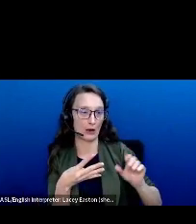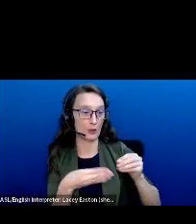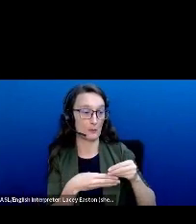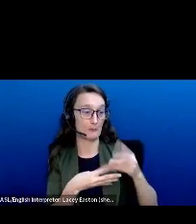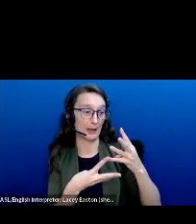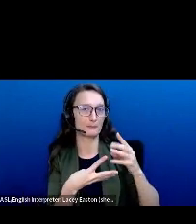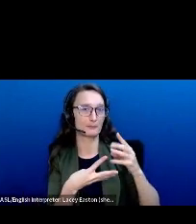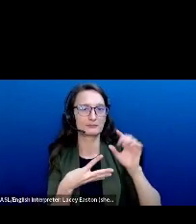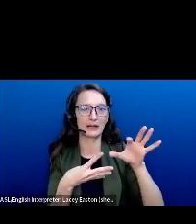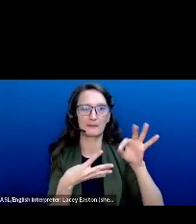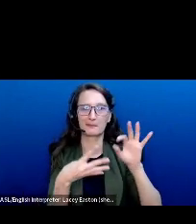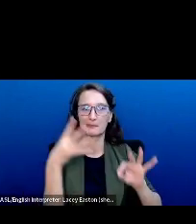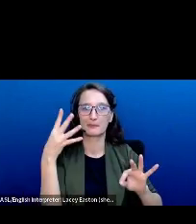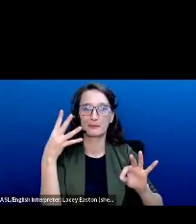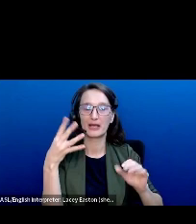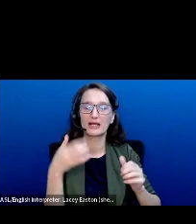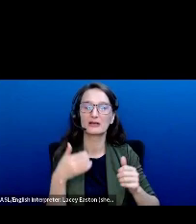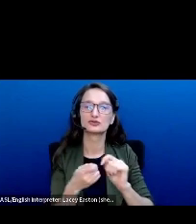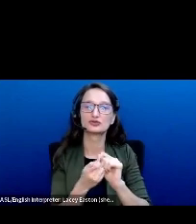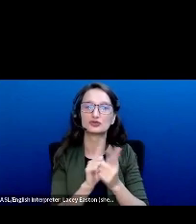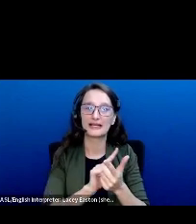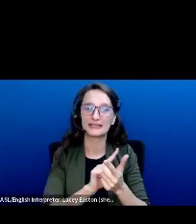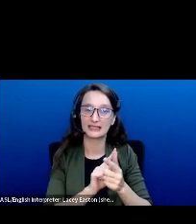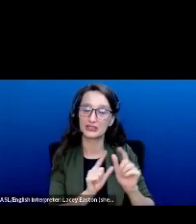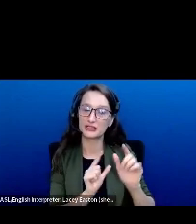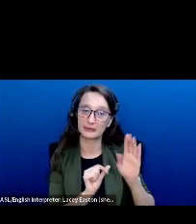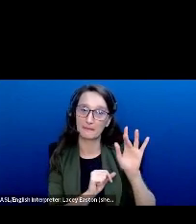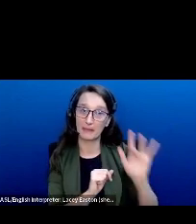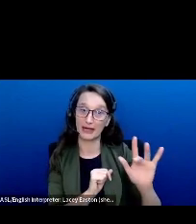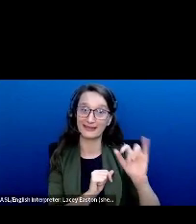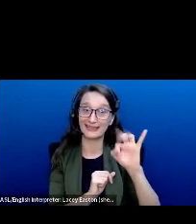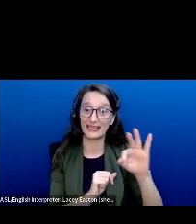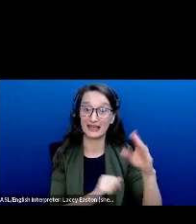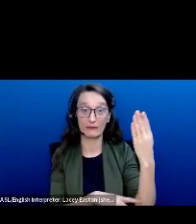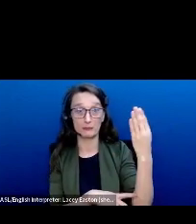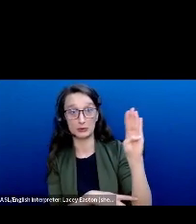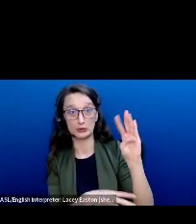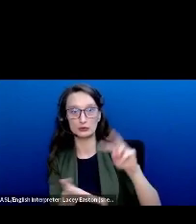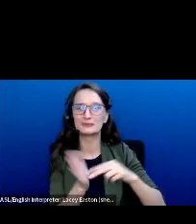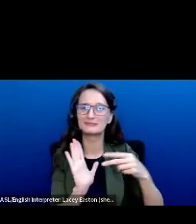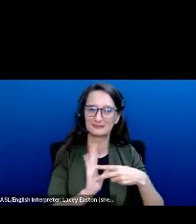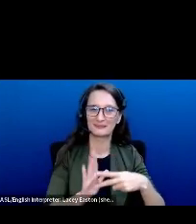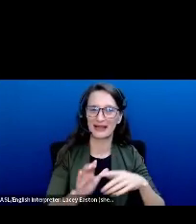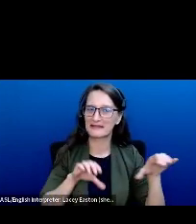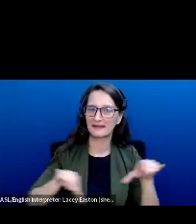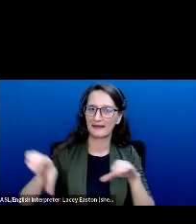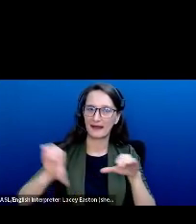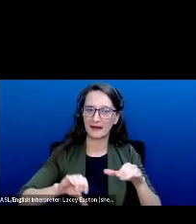el botón de traducción. Si está azul, significa que está activo. En ese menú, elige mi